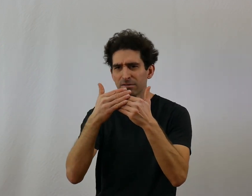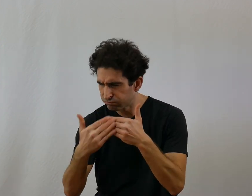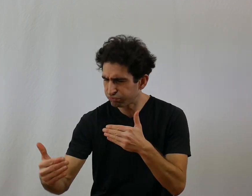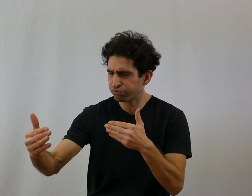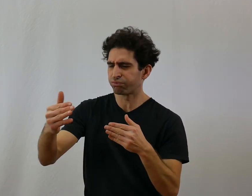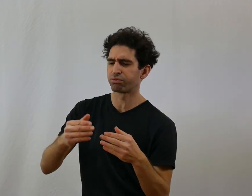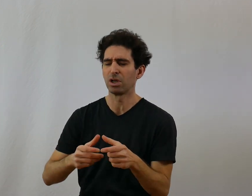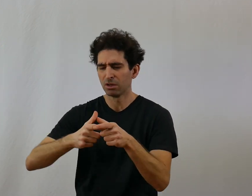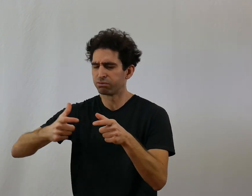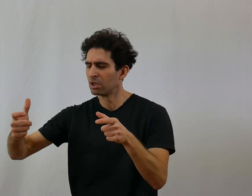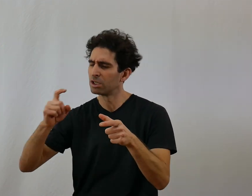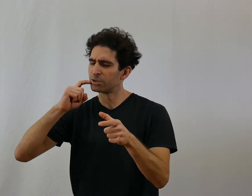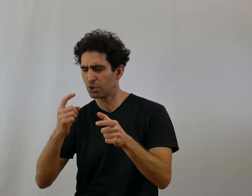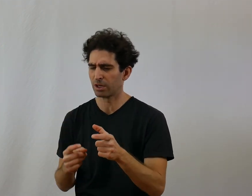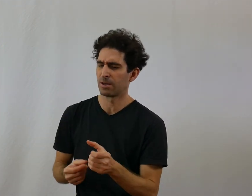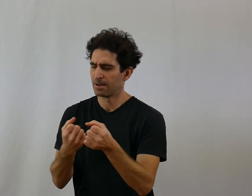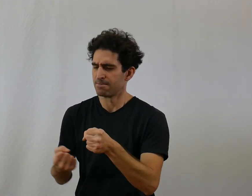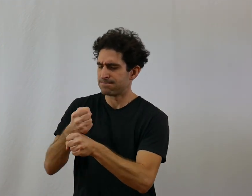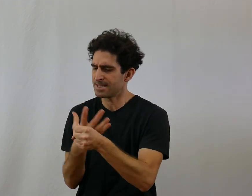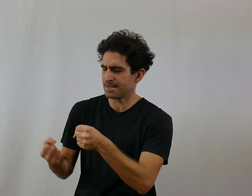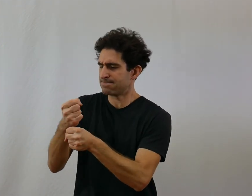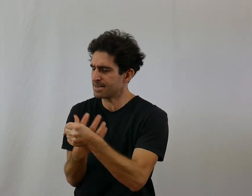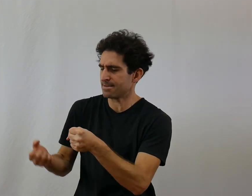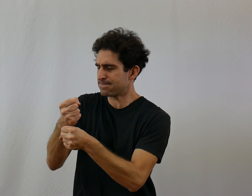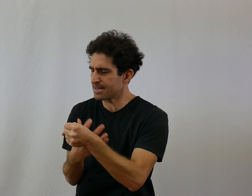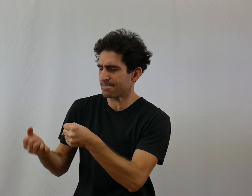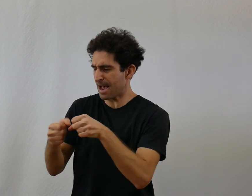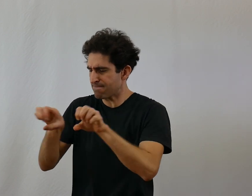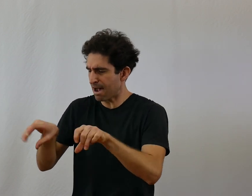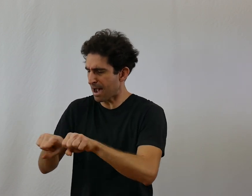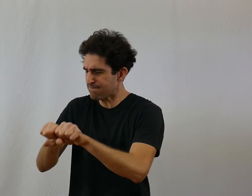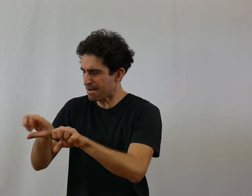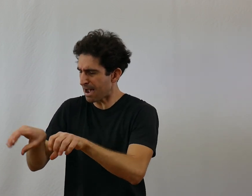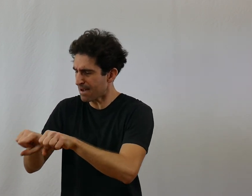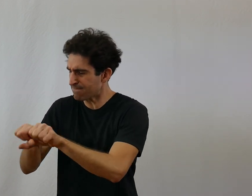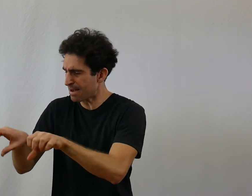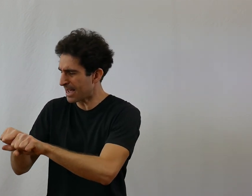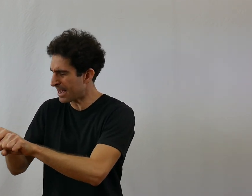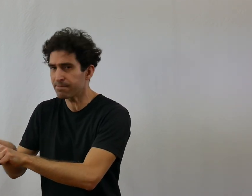Depuis, des sucrières sont crées massivement pour produire le sucre.